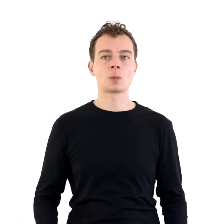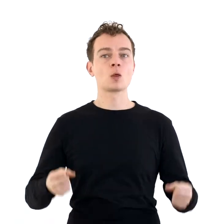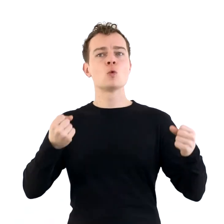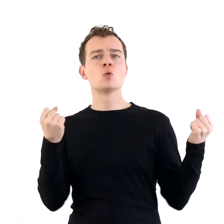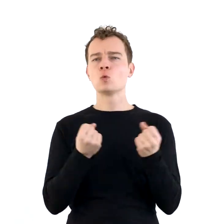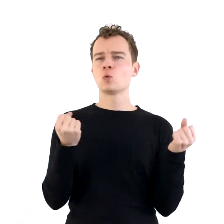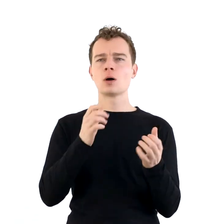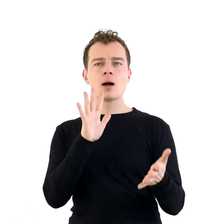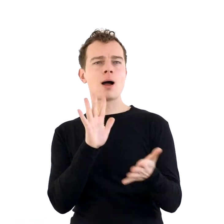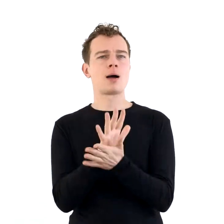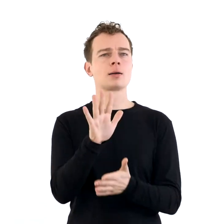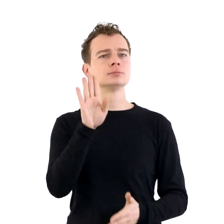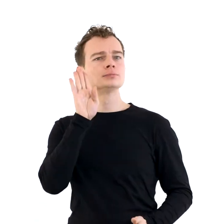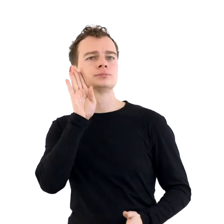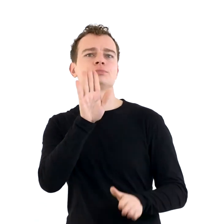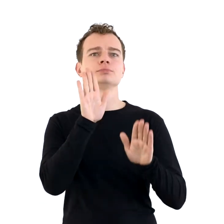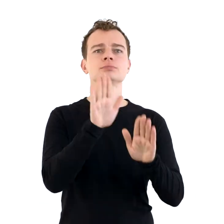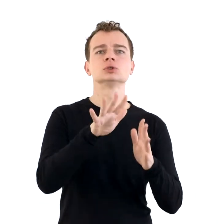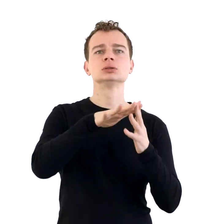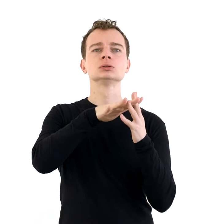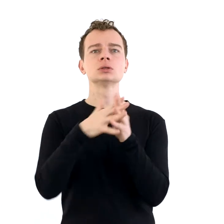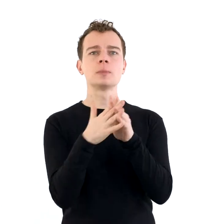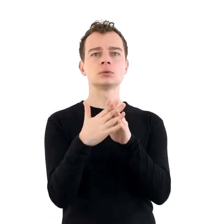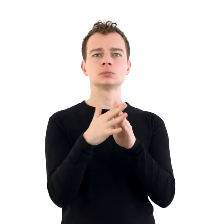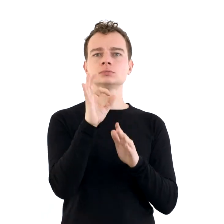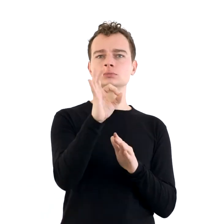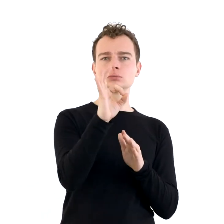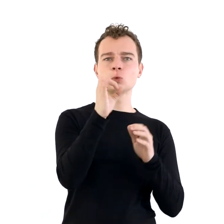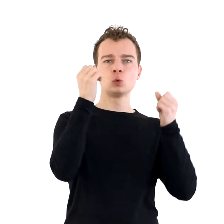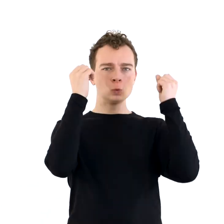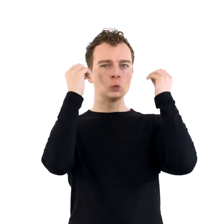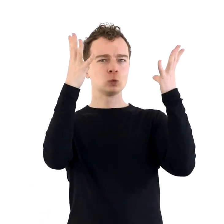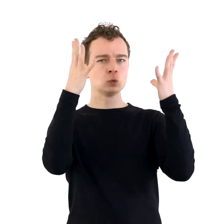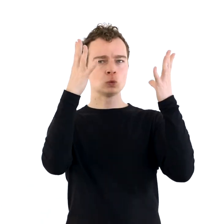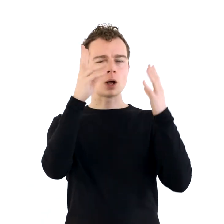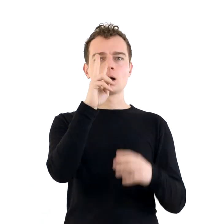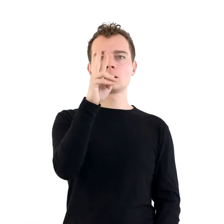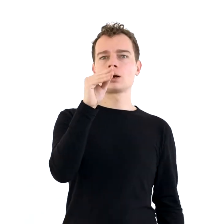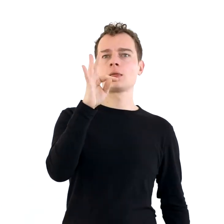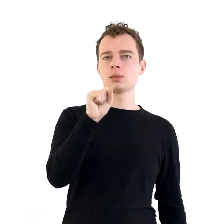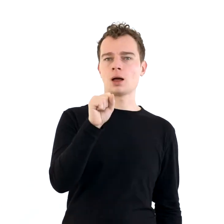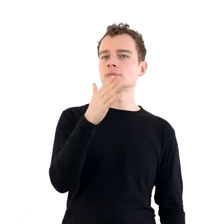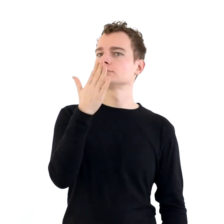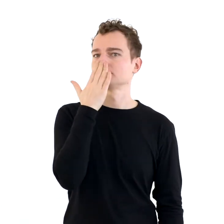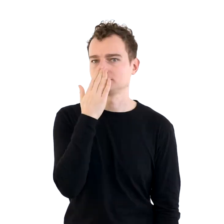Najbardziej charakterystyczne (zachowane) zabytki kultury kreteńskiej